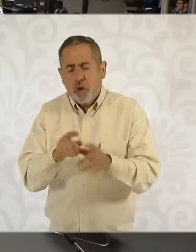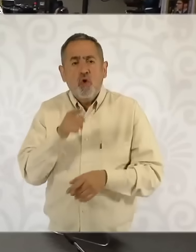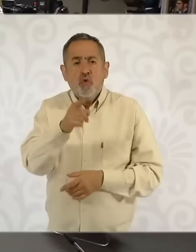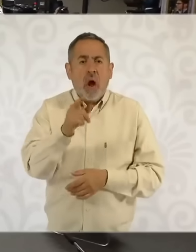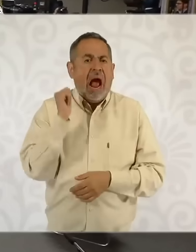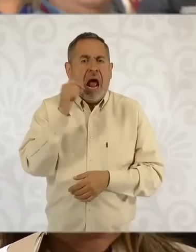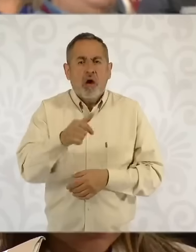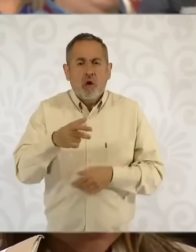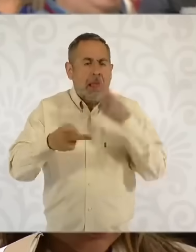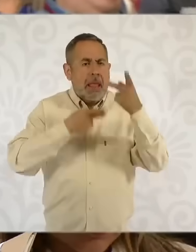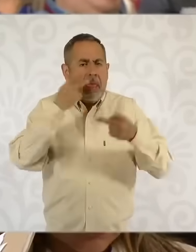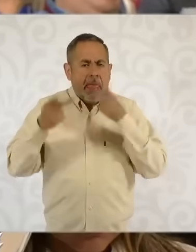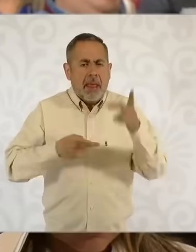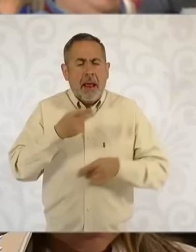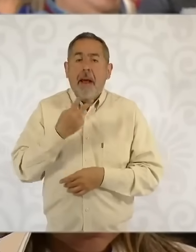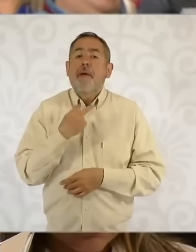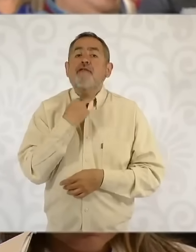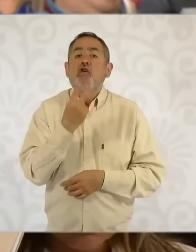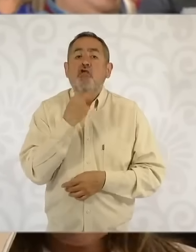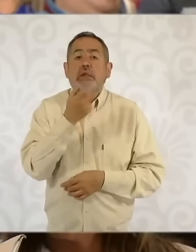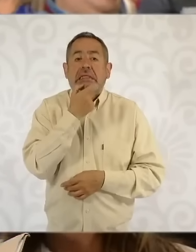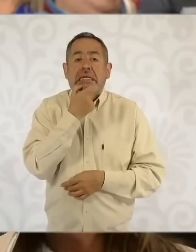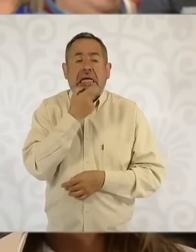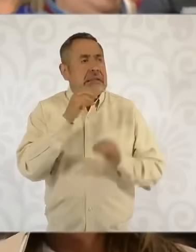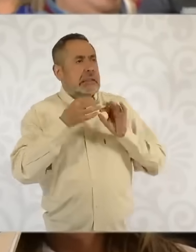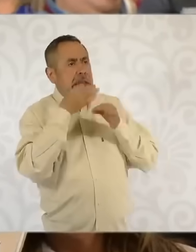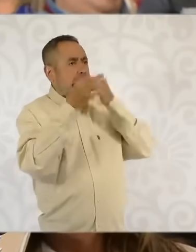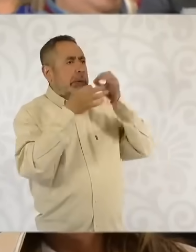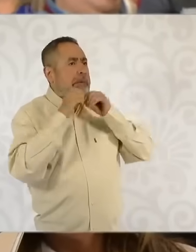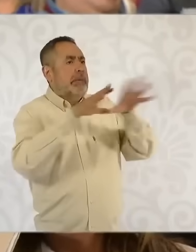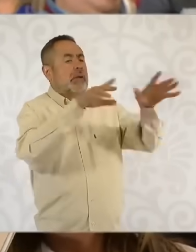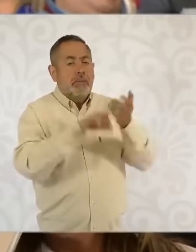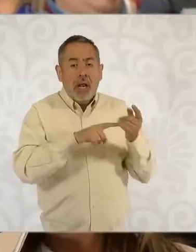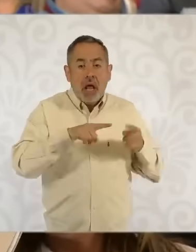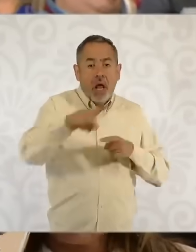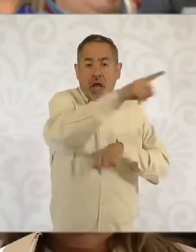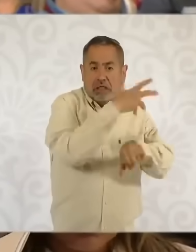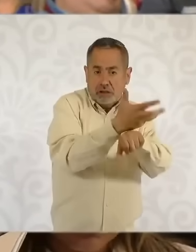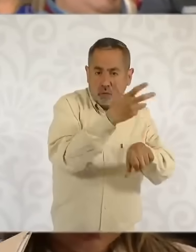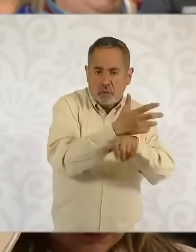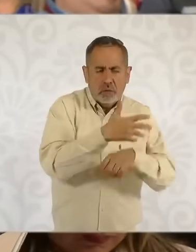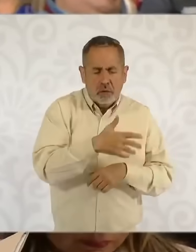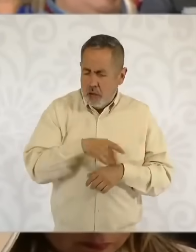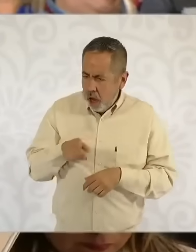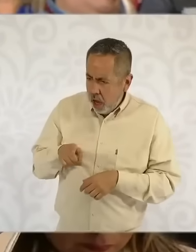mensaje en inglés para que la comunidad estadounidense pues sepa la versión y